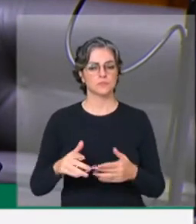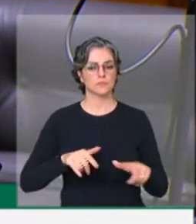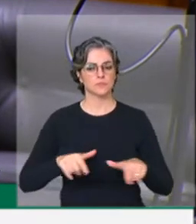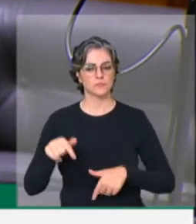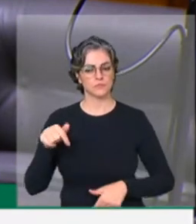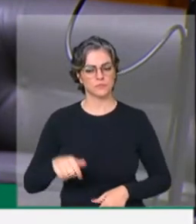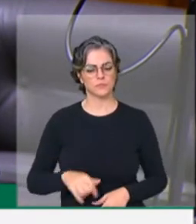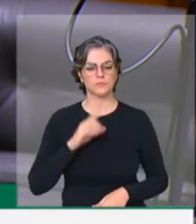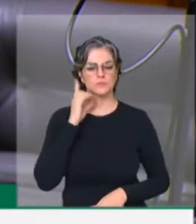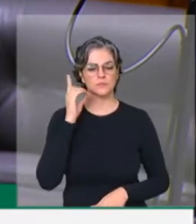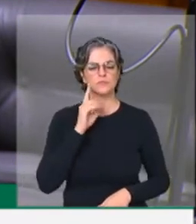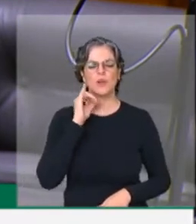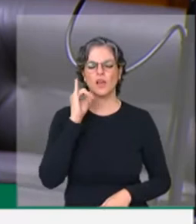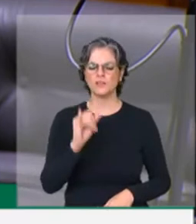NOSSO MANDATO NÓS ESTAMOS